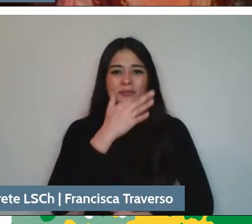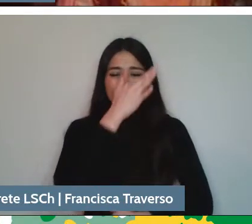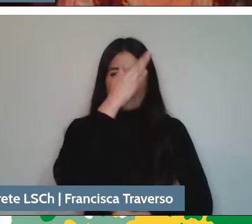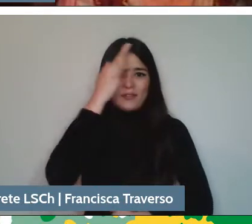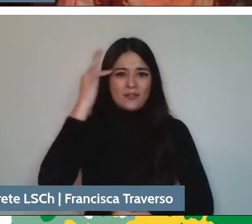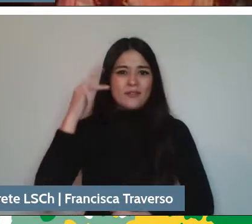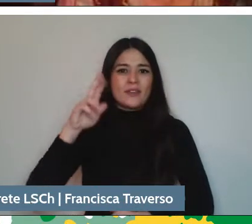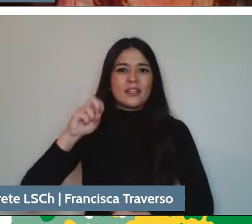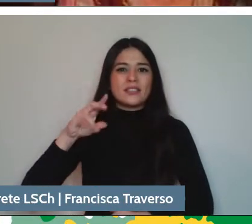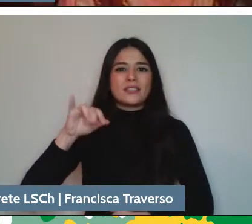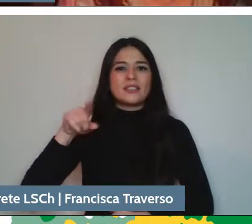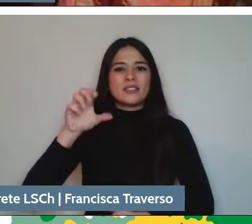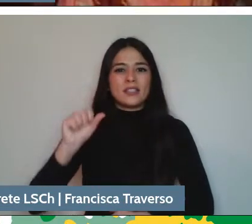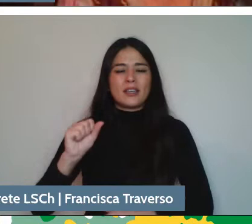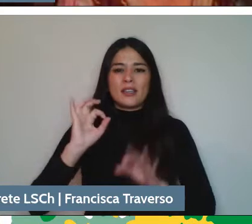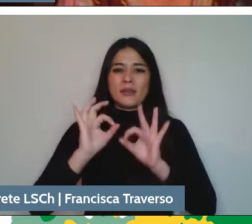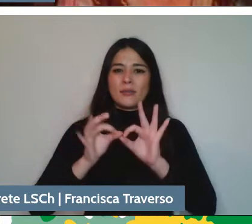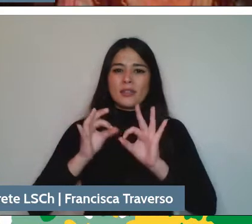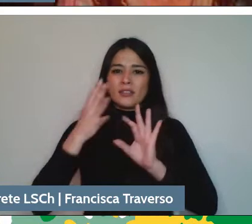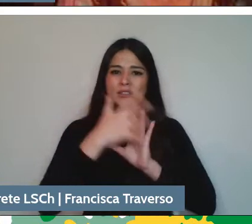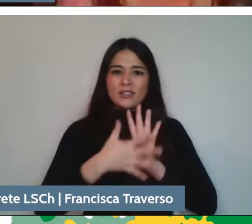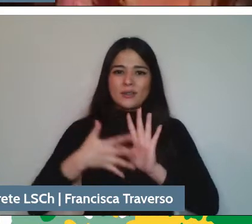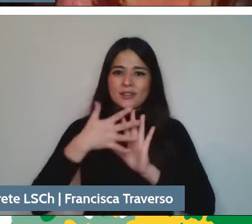con su interpretación de lengua de señas chilenas.